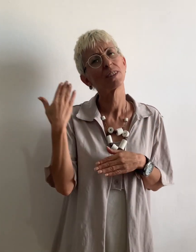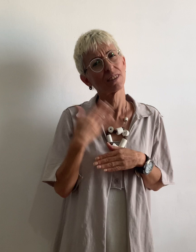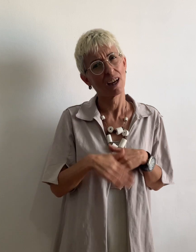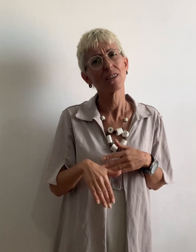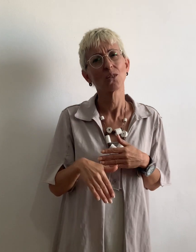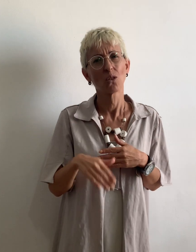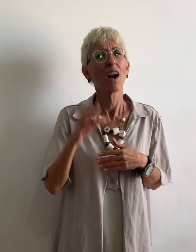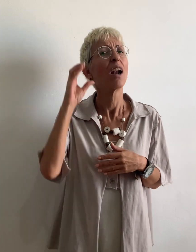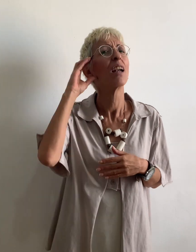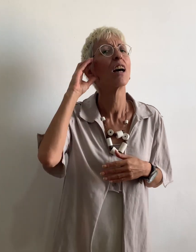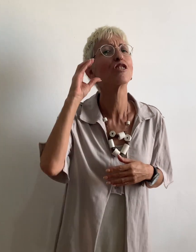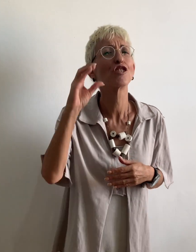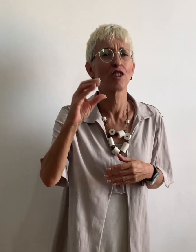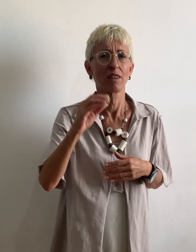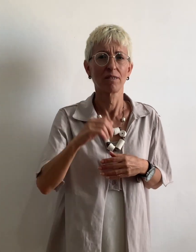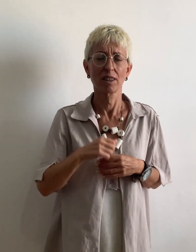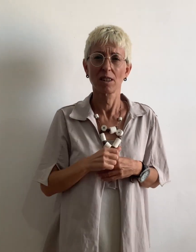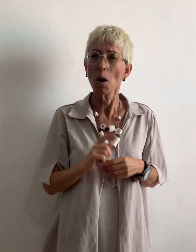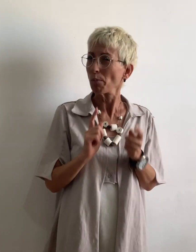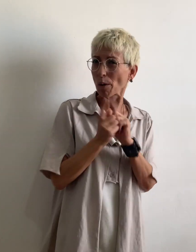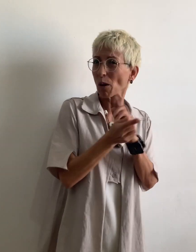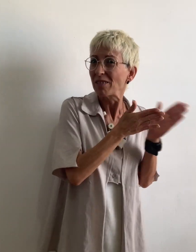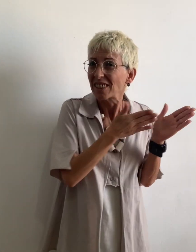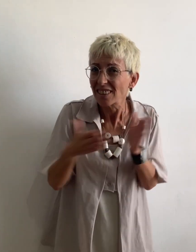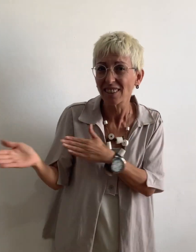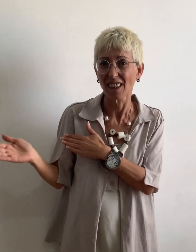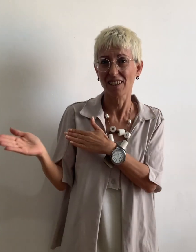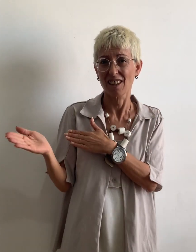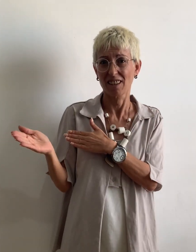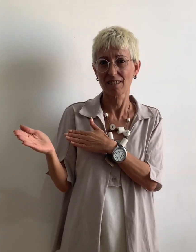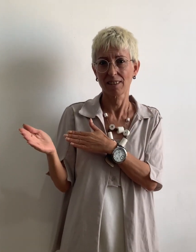הִפְסַקְנוּ לְהַקְשִׁיב בִּמְקוֹם סֵדֶר